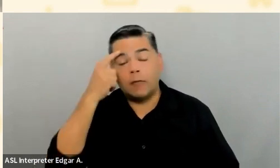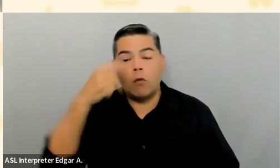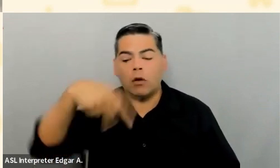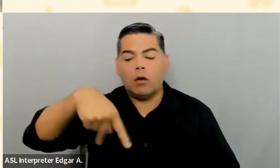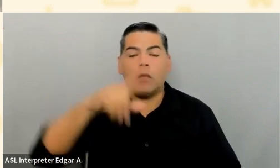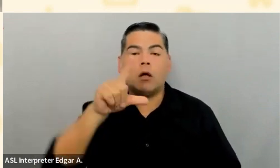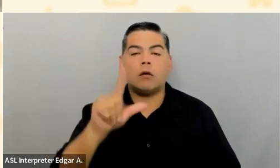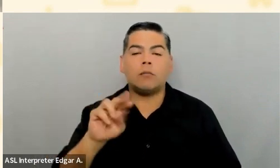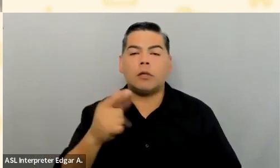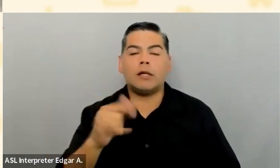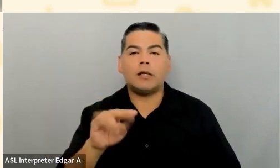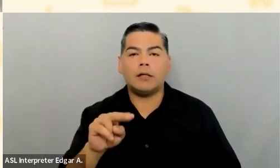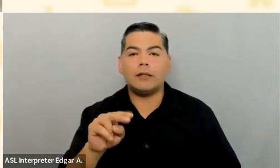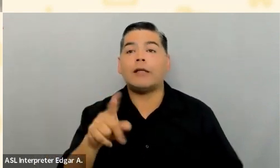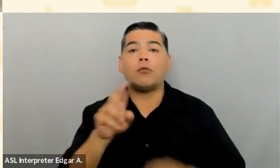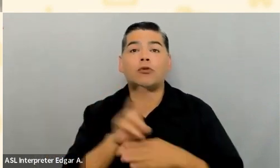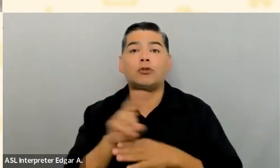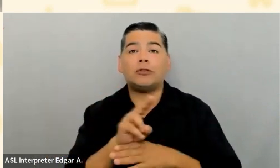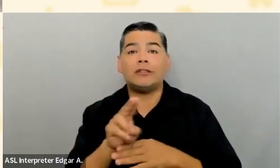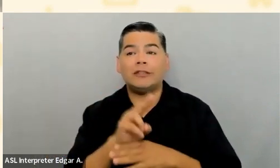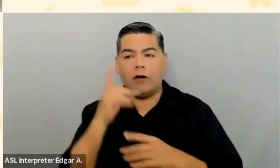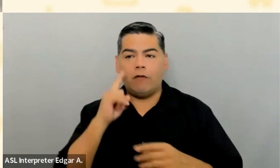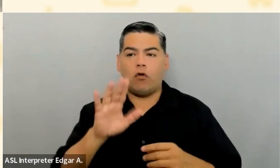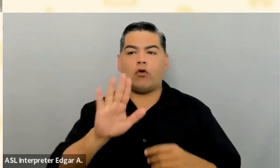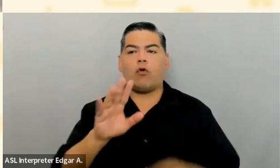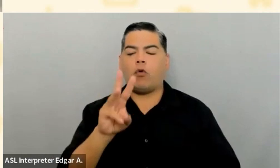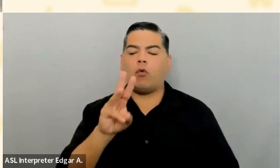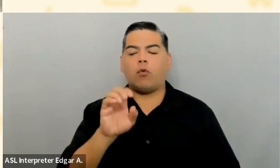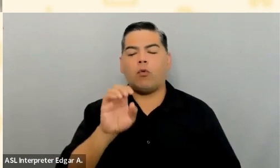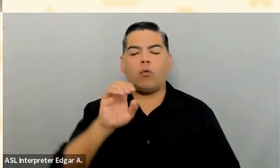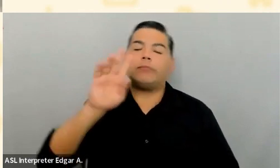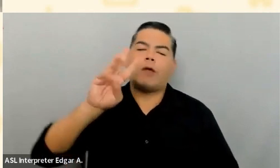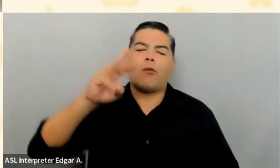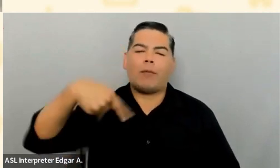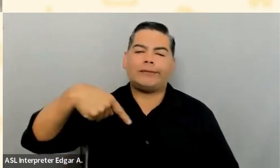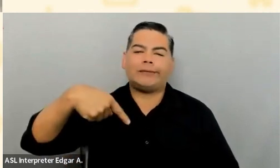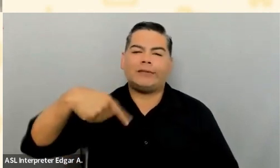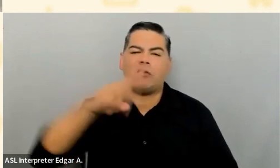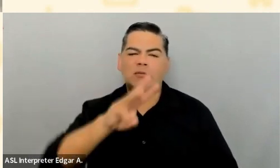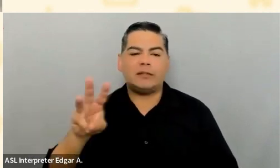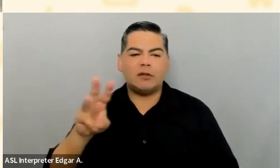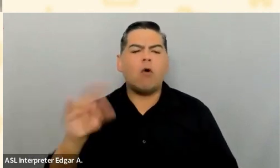con su sitio web de WordPress u otras herramientas por así decirlo.